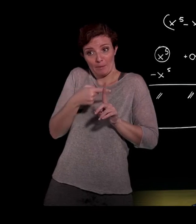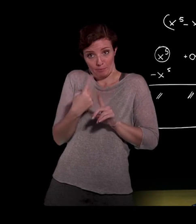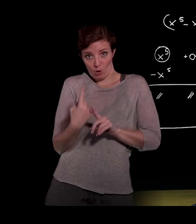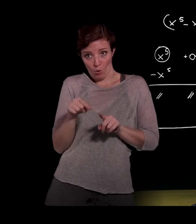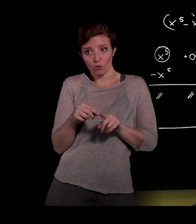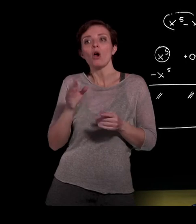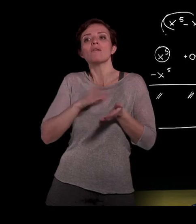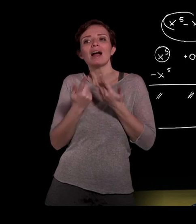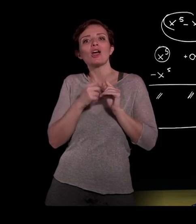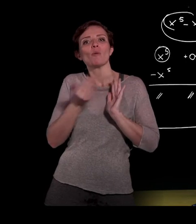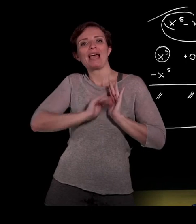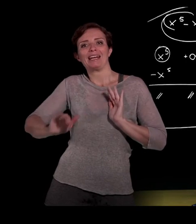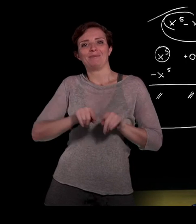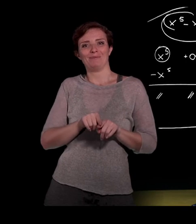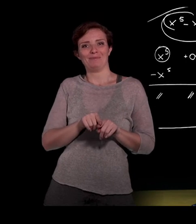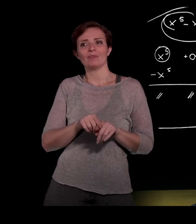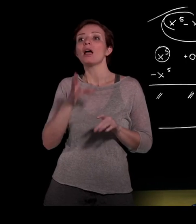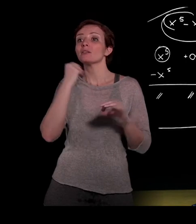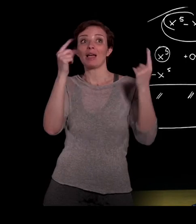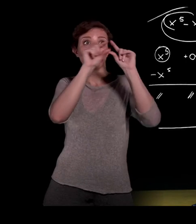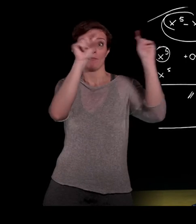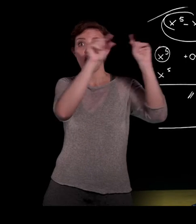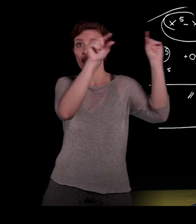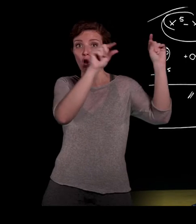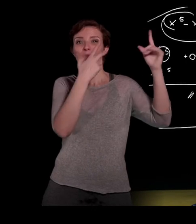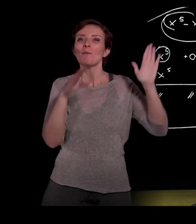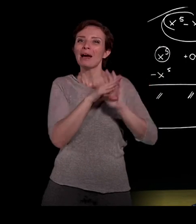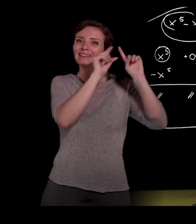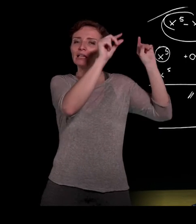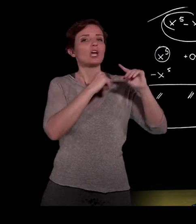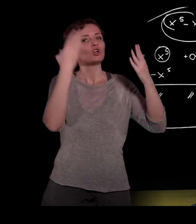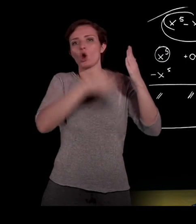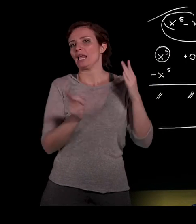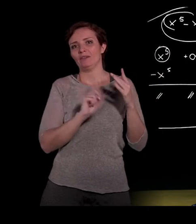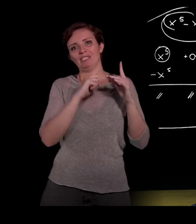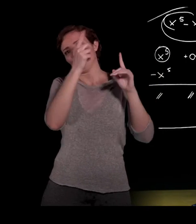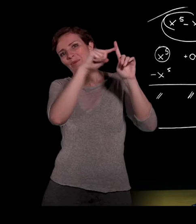Quindi, questo polinomio non è divisibile per questo binomio.